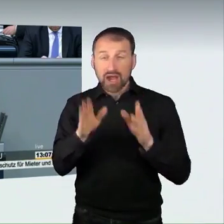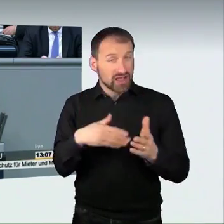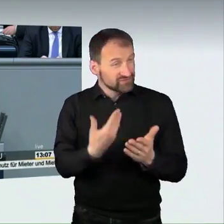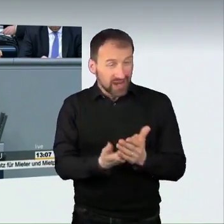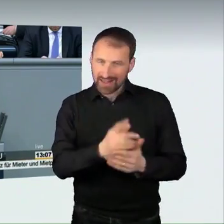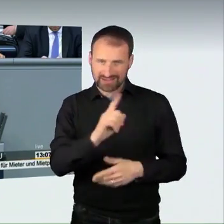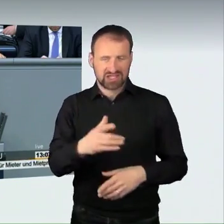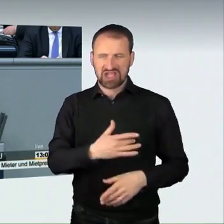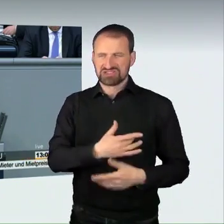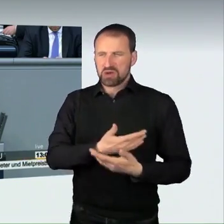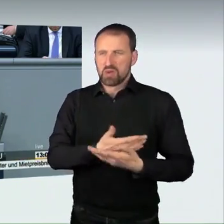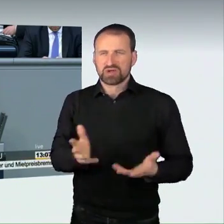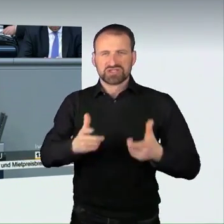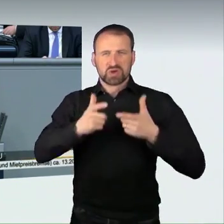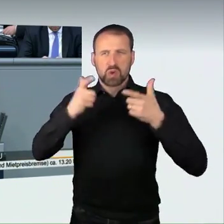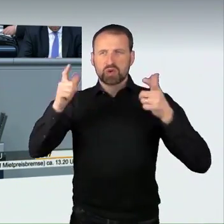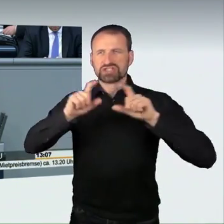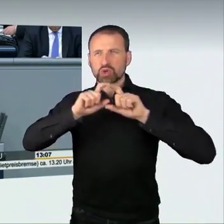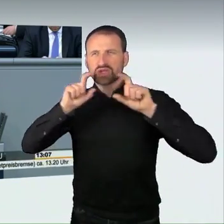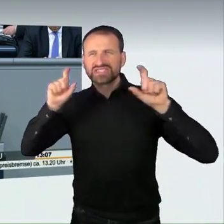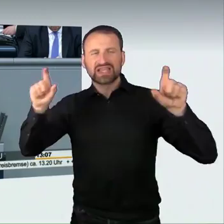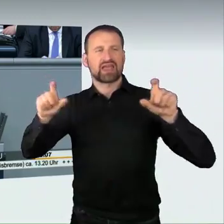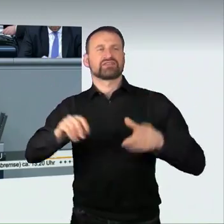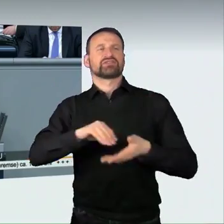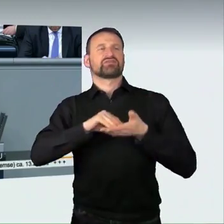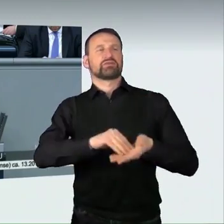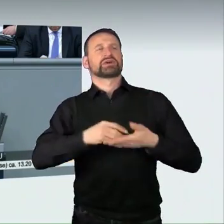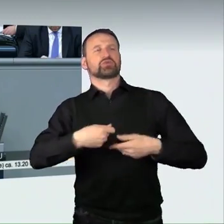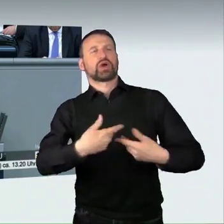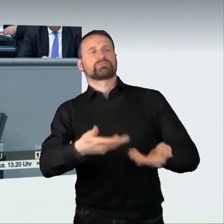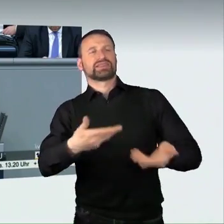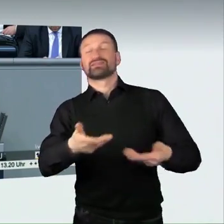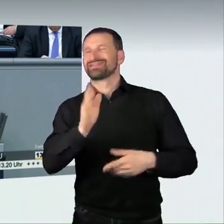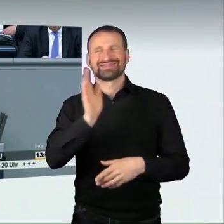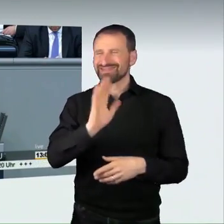Nein, es ist der Klein- und Kleinstvermieter. Drei Viertel der Wohnungen